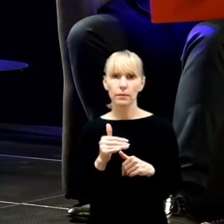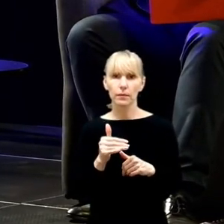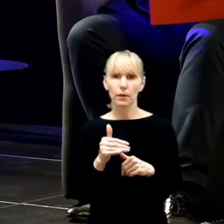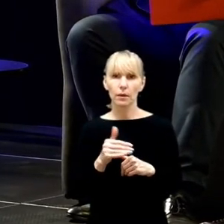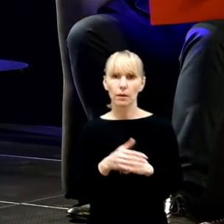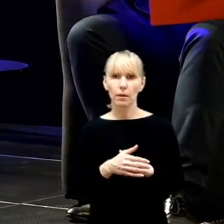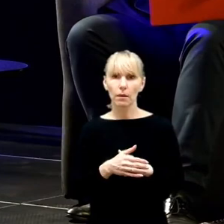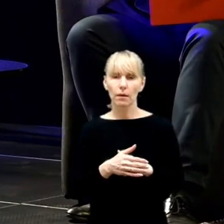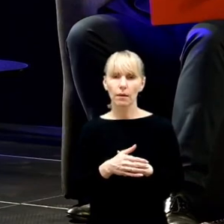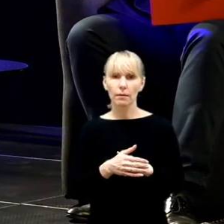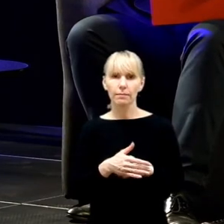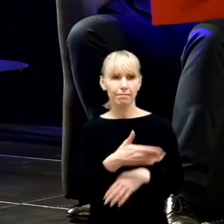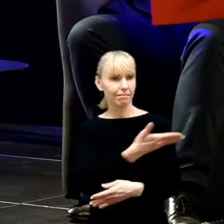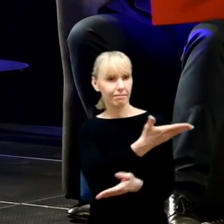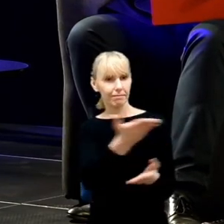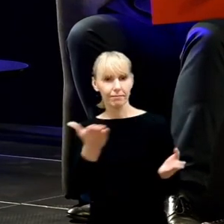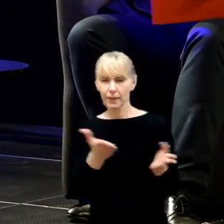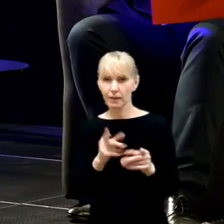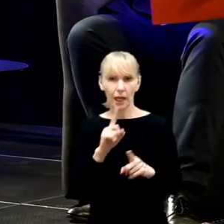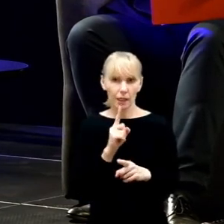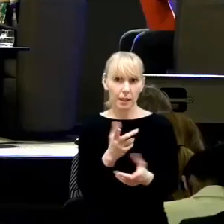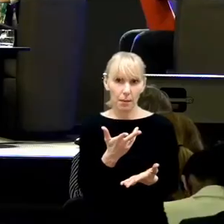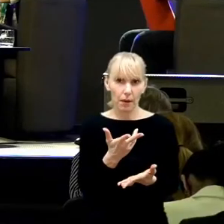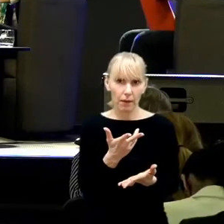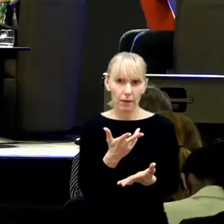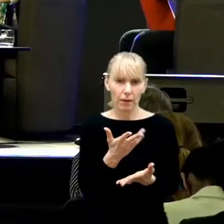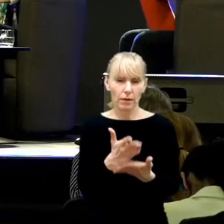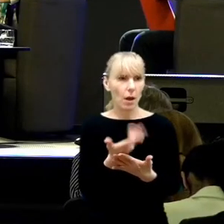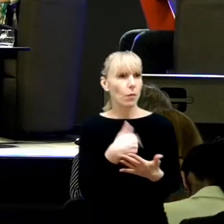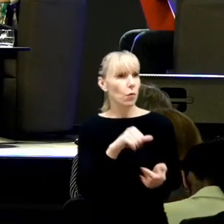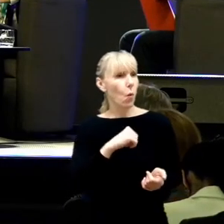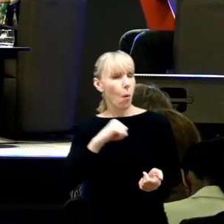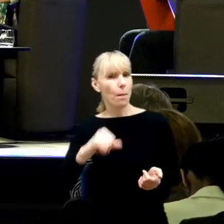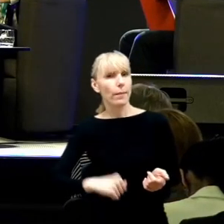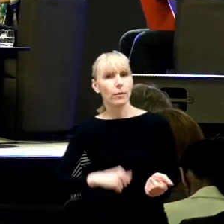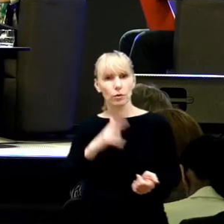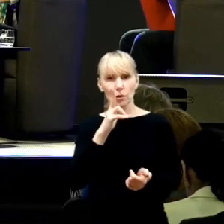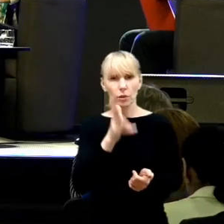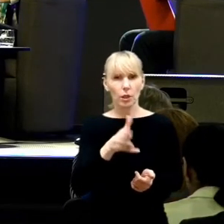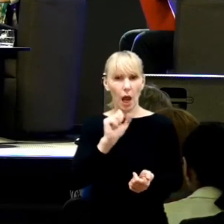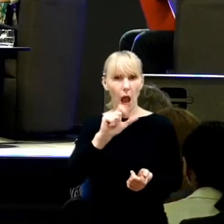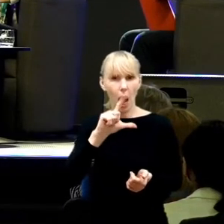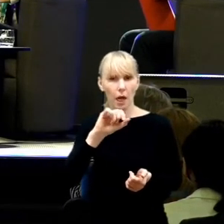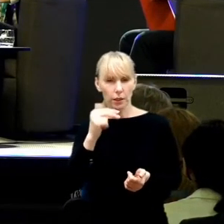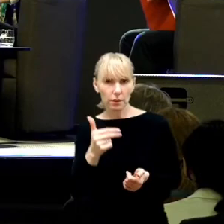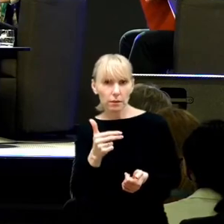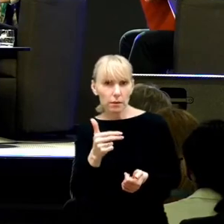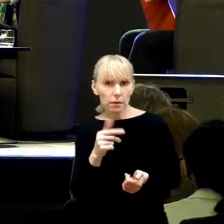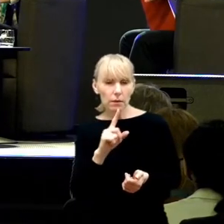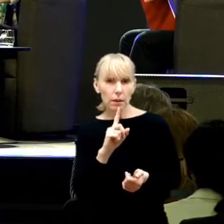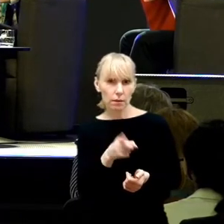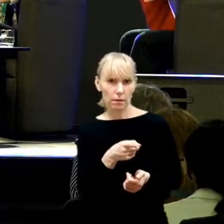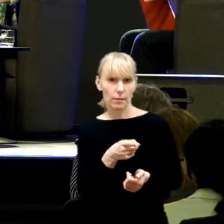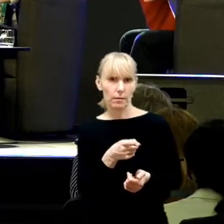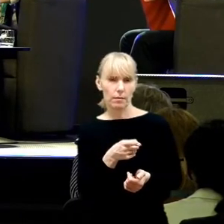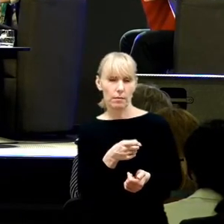bo tutaj Pan burmistrz Karolina na przykład już wcześniej napomykał, że są pewne takie problemy, na których pionierzy,